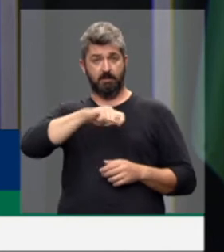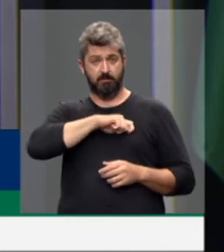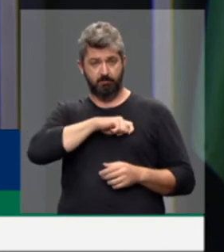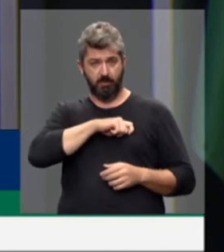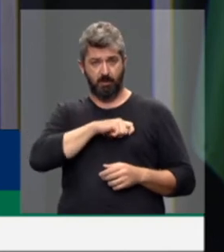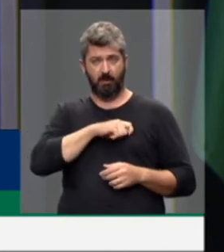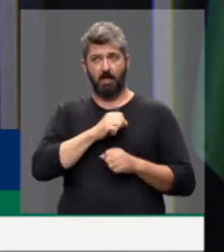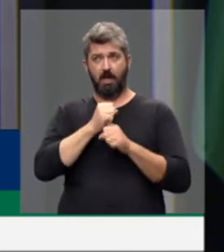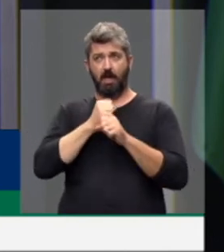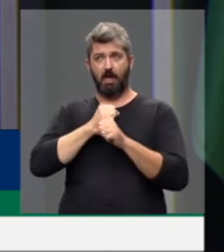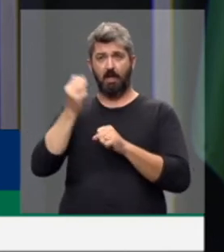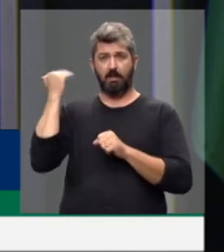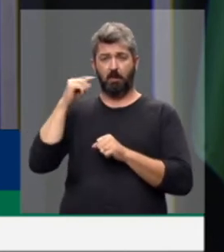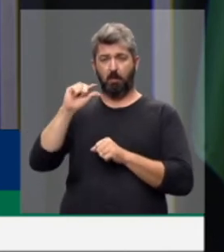VEIS, PORQUE É UM COMPROMISSO